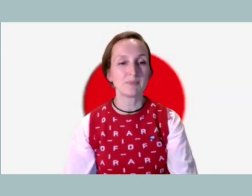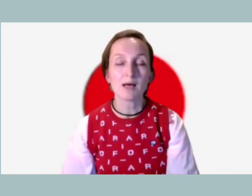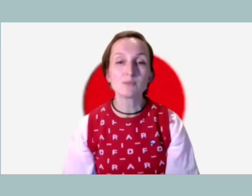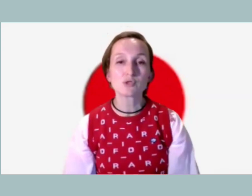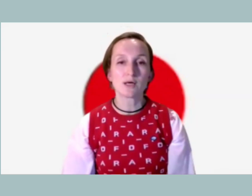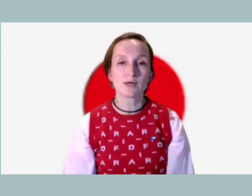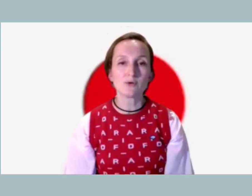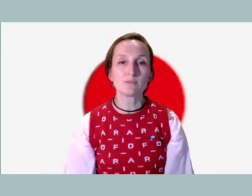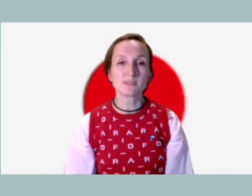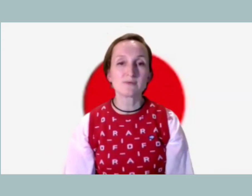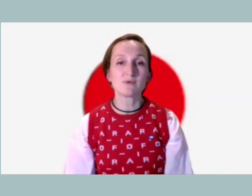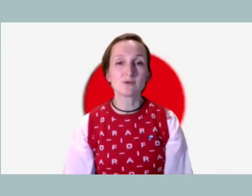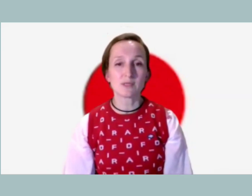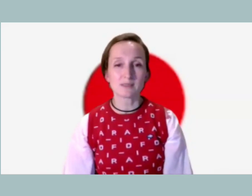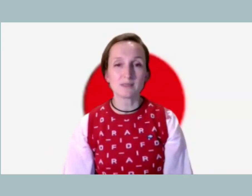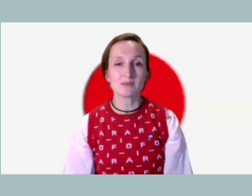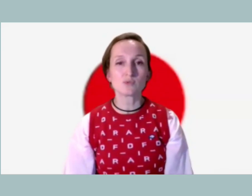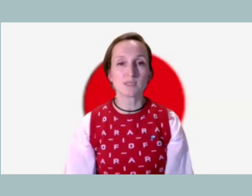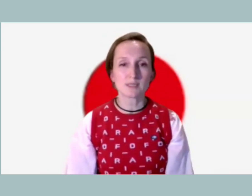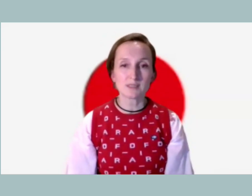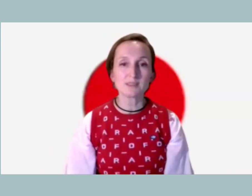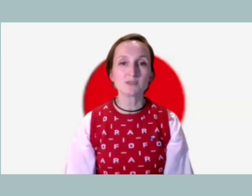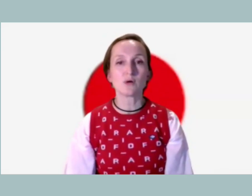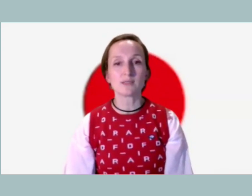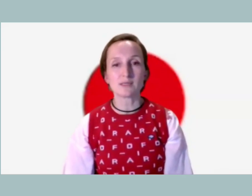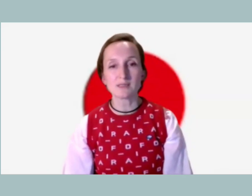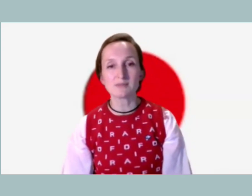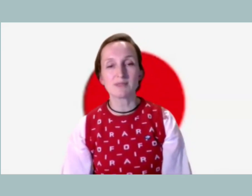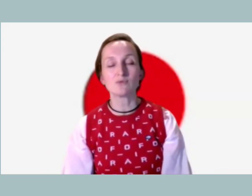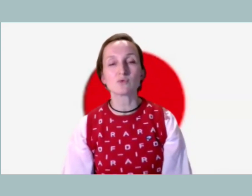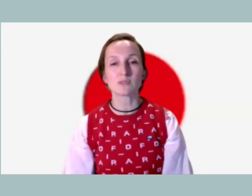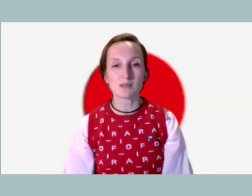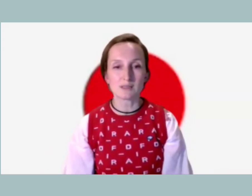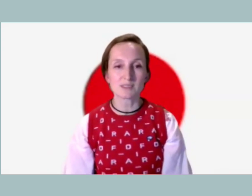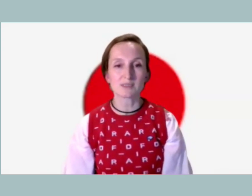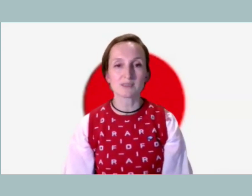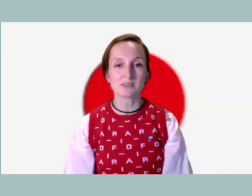Ve ayrıca videomuzu, dostlarınız ve akrabalarınızla paylaşın.